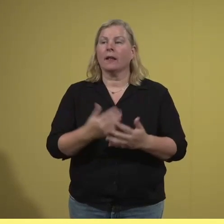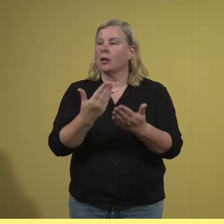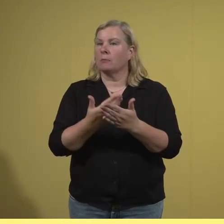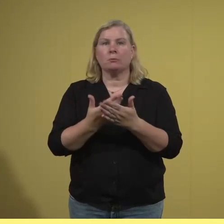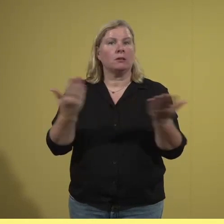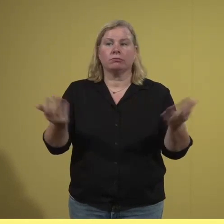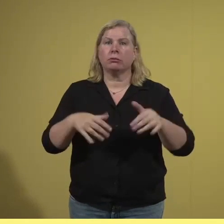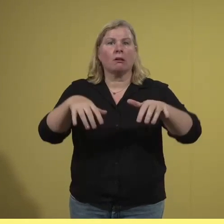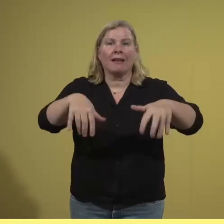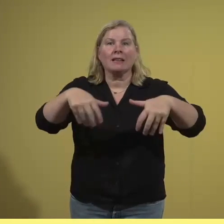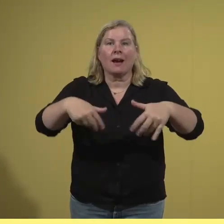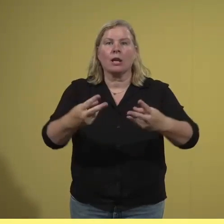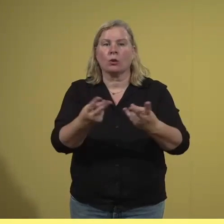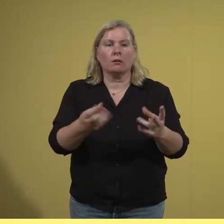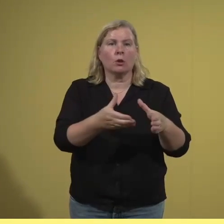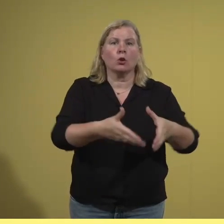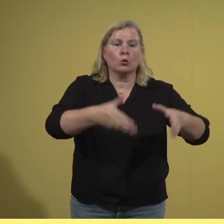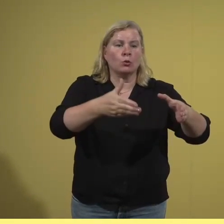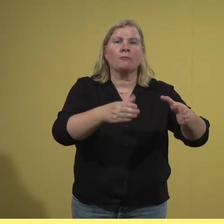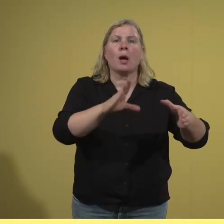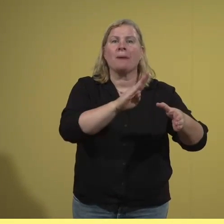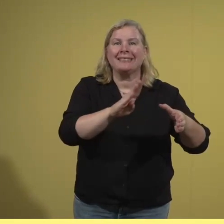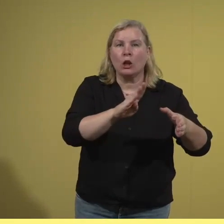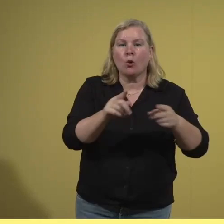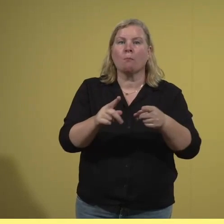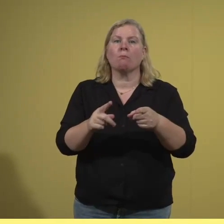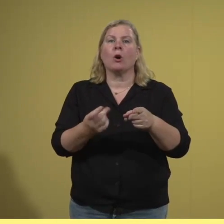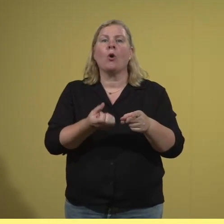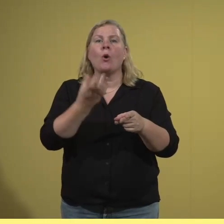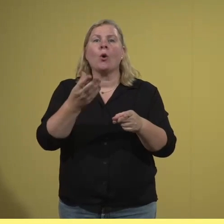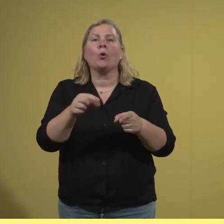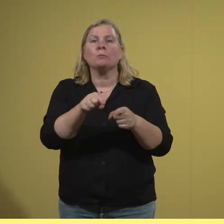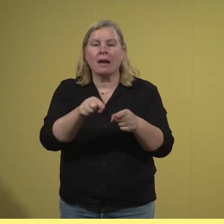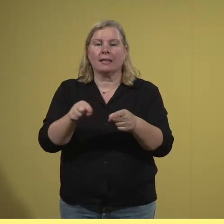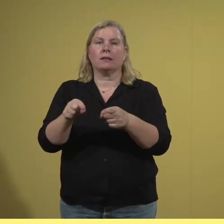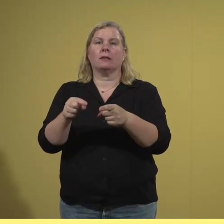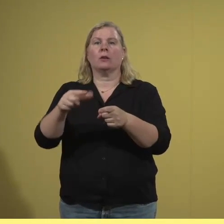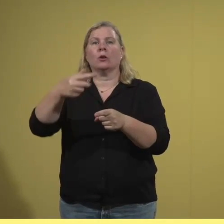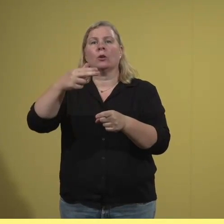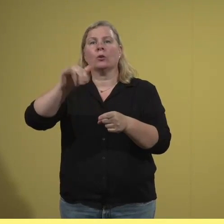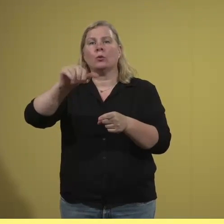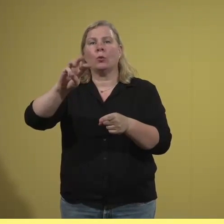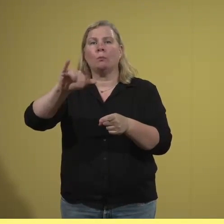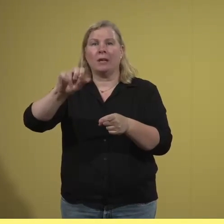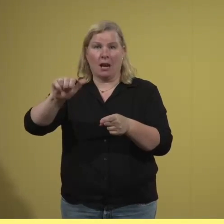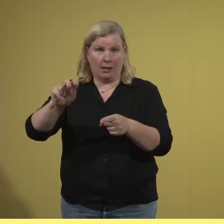Guckt, dass ihr euch irgendwo in der Gärtnerei einen Topf Basilikum, Rosmarin, Thymian holt,